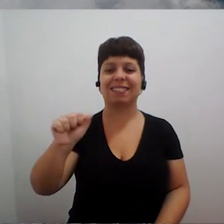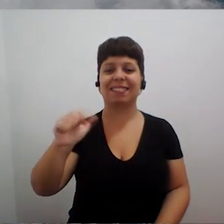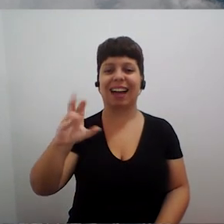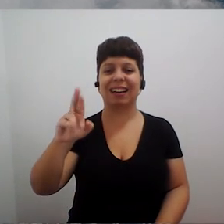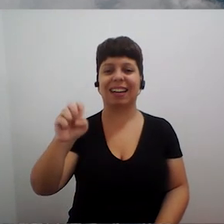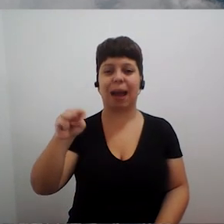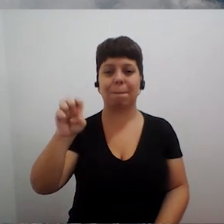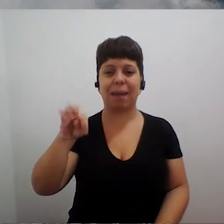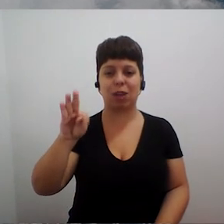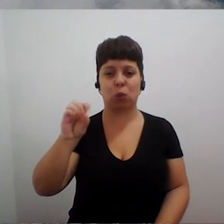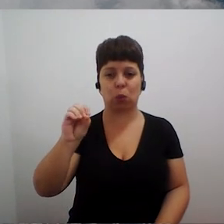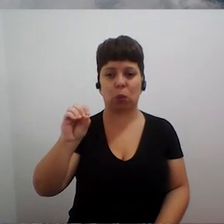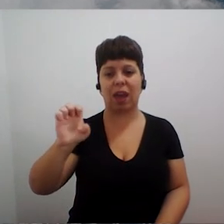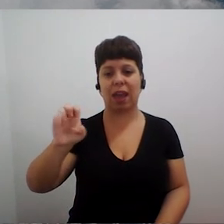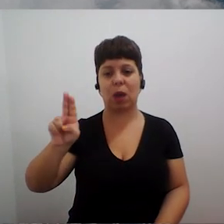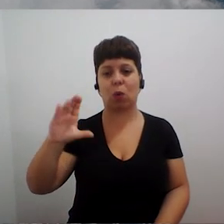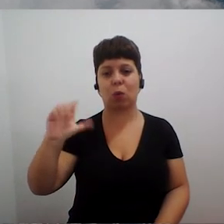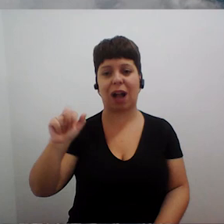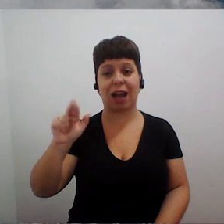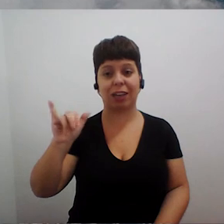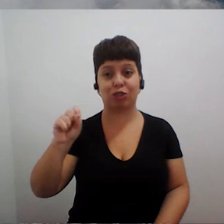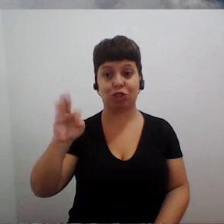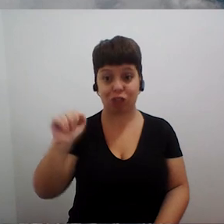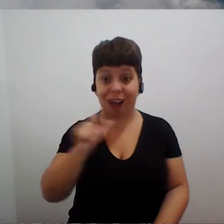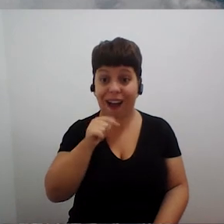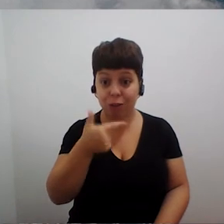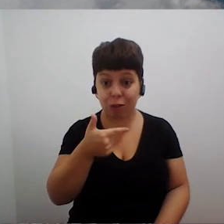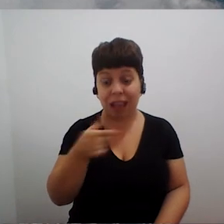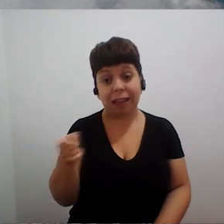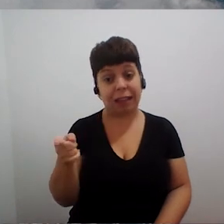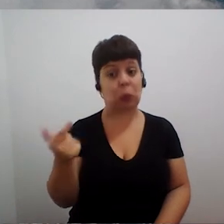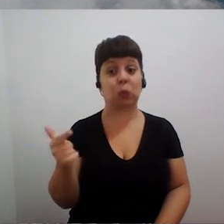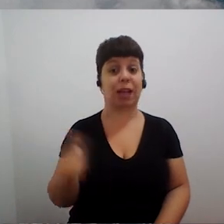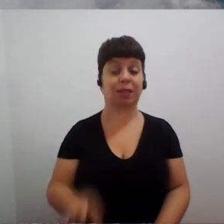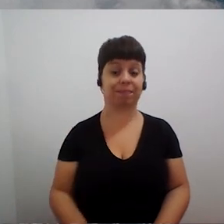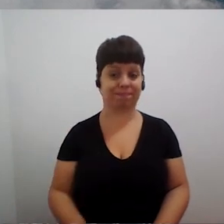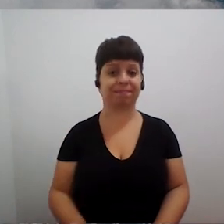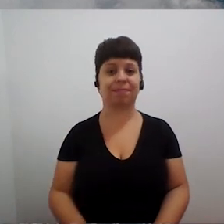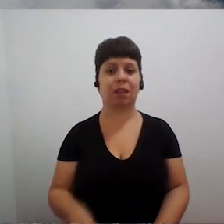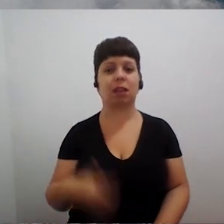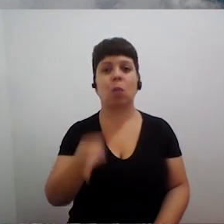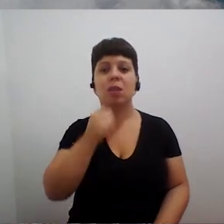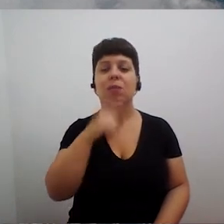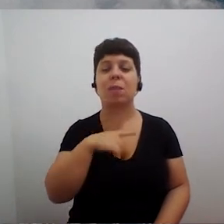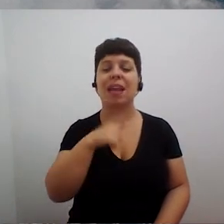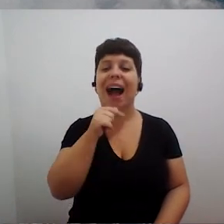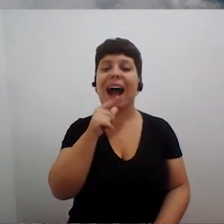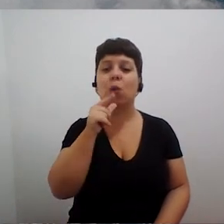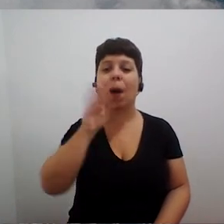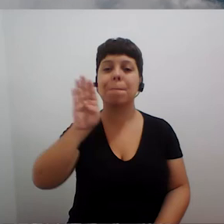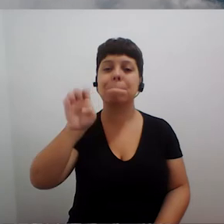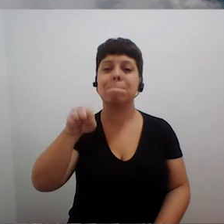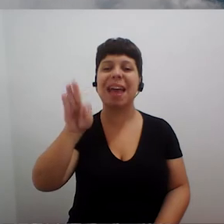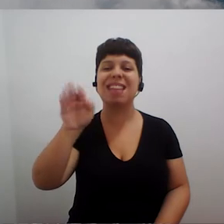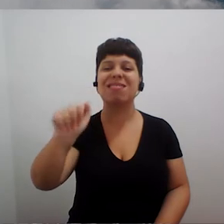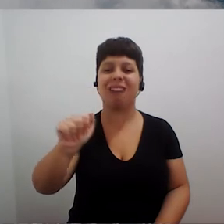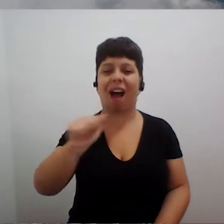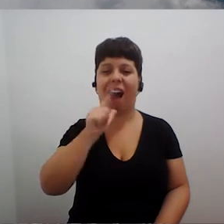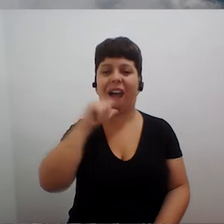eucaristia e tantos outros momentos né, e como com o uso da água benta na tradição Católica na